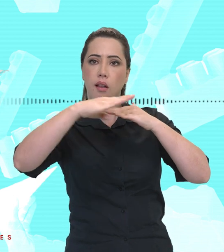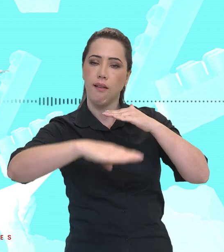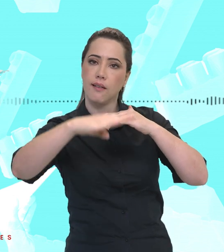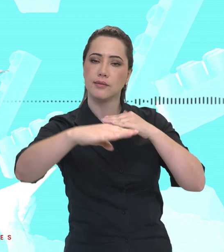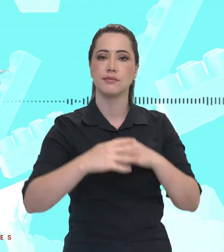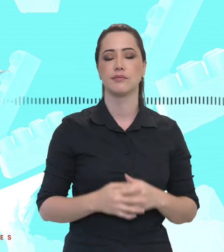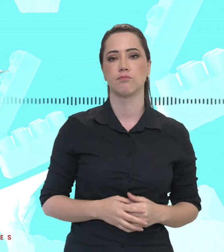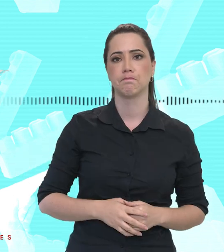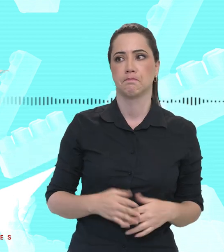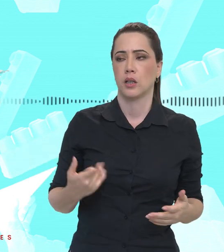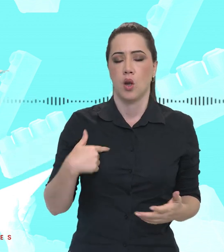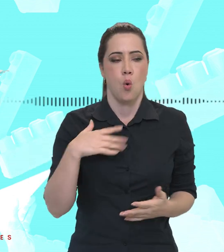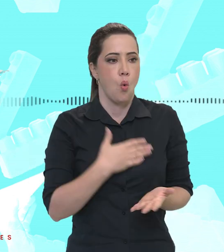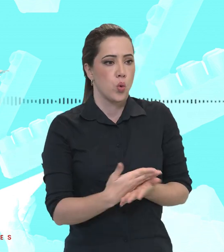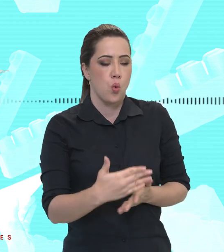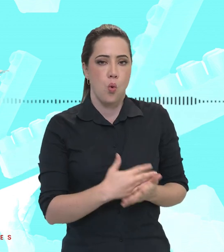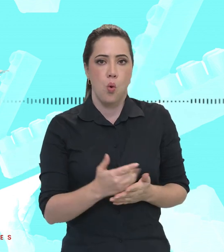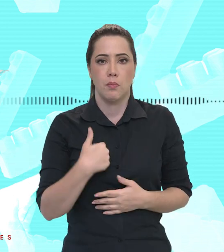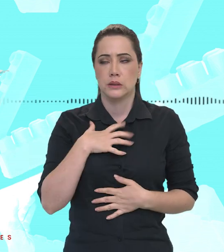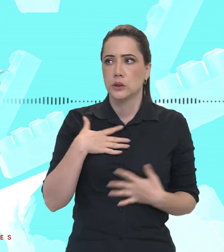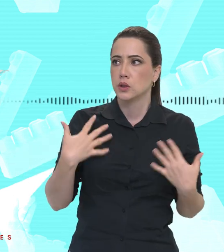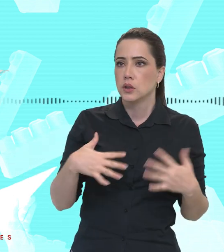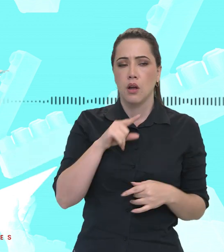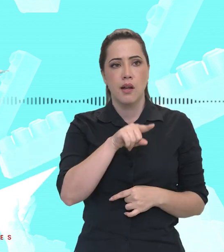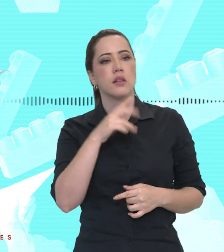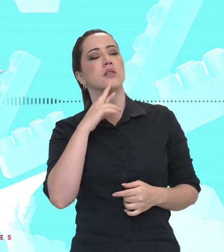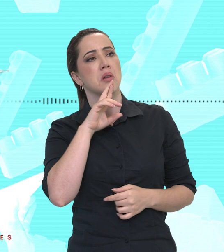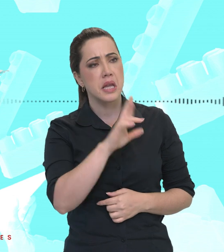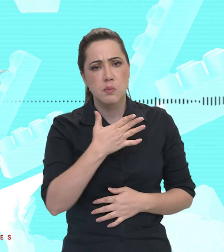[Alana] No início, eu fiquei, meu Deus, então, quer dizer que era isso, isso responde…A